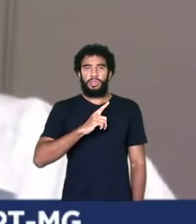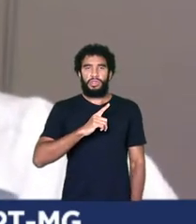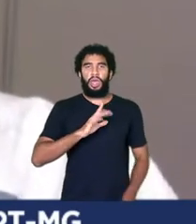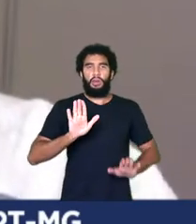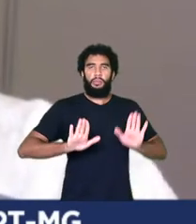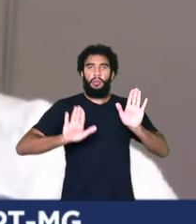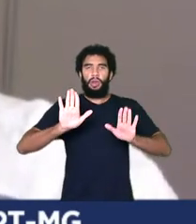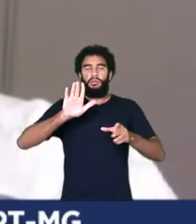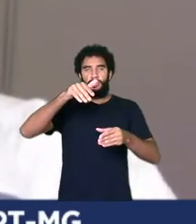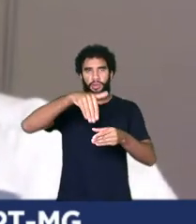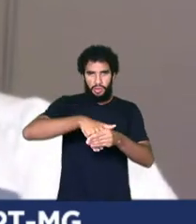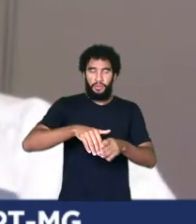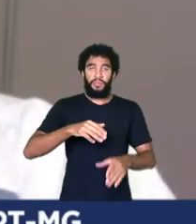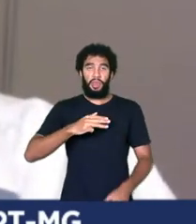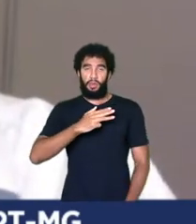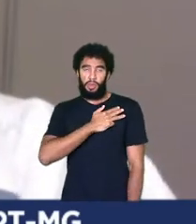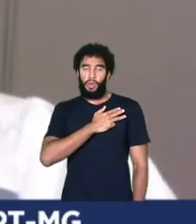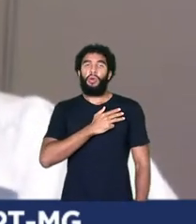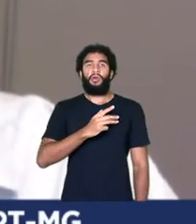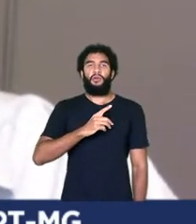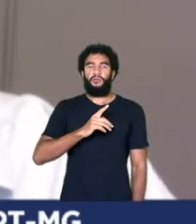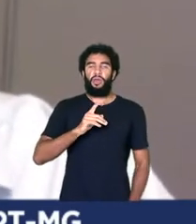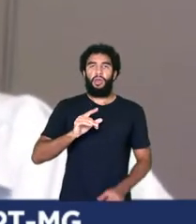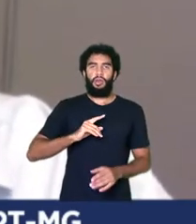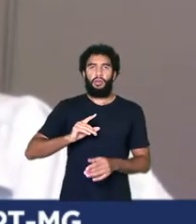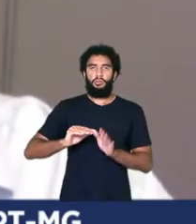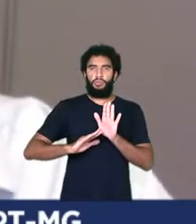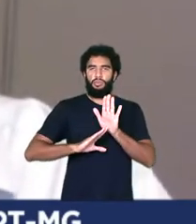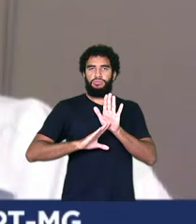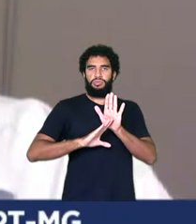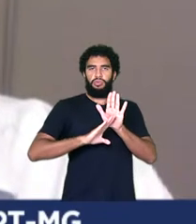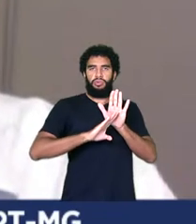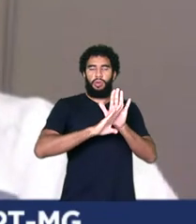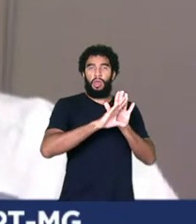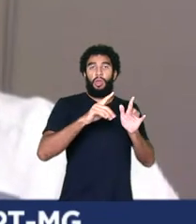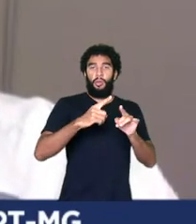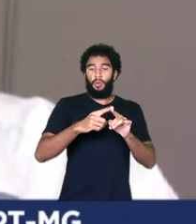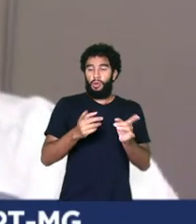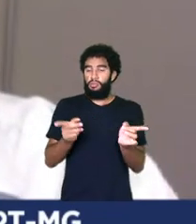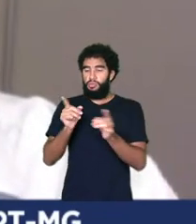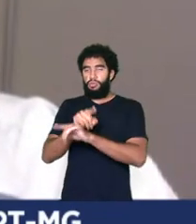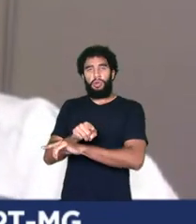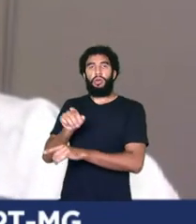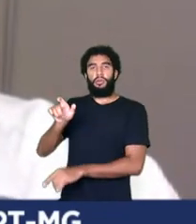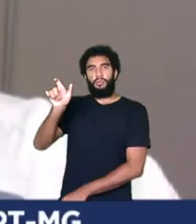ESTÁ NA FRENTE DAS PESQUISAS DISPARADO PORQUE DE UM LADO ESSE GENOCIDA QUE DESTRUIU A SAÚDE PÚBLICA BRASILEIRA E